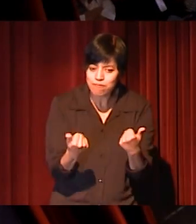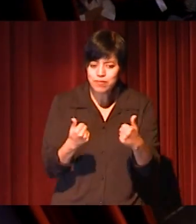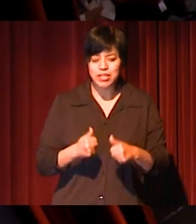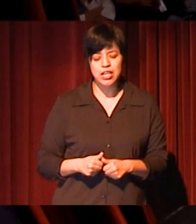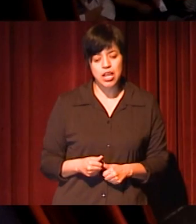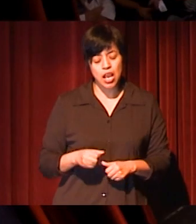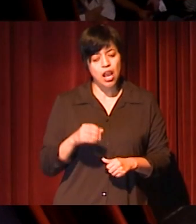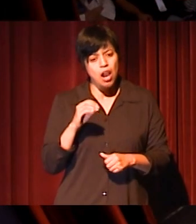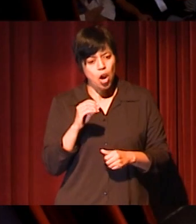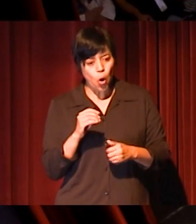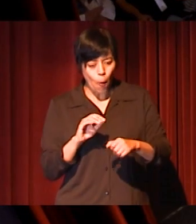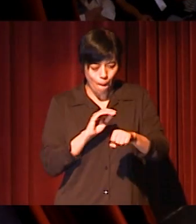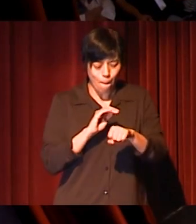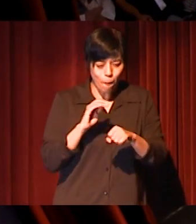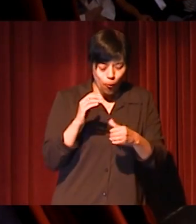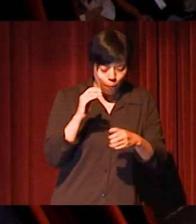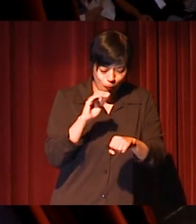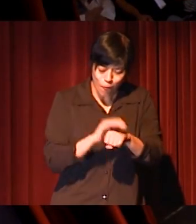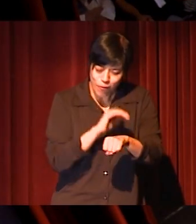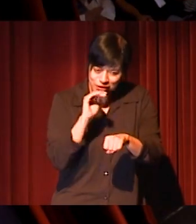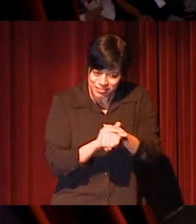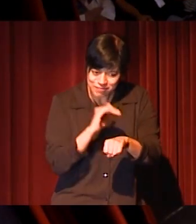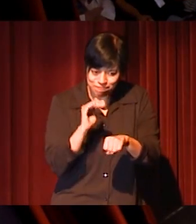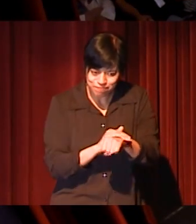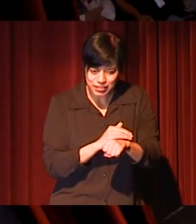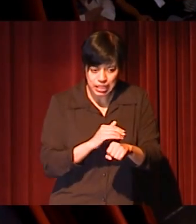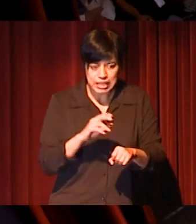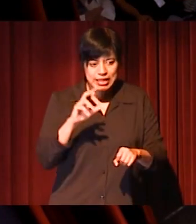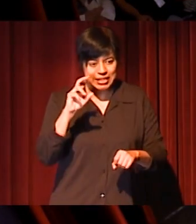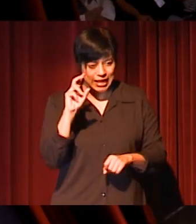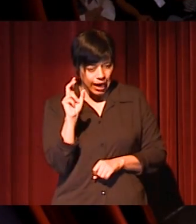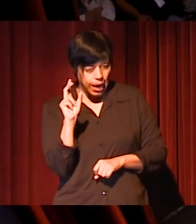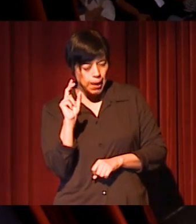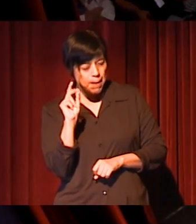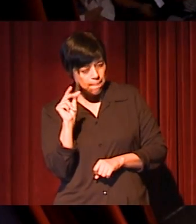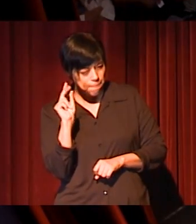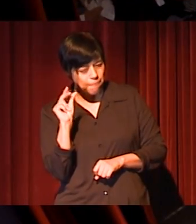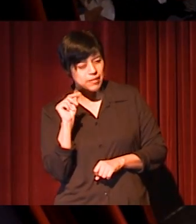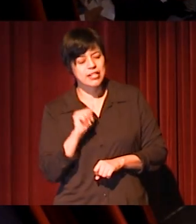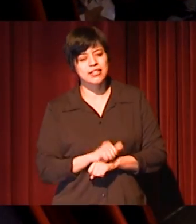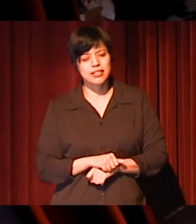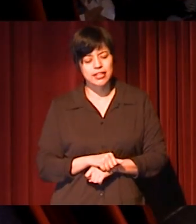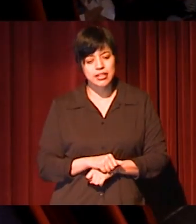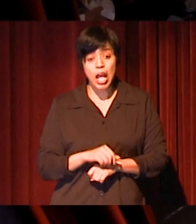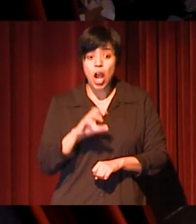O estás entregando examenes y llega el tan aclamado setenta, o para muchos, ¿por qué no?, el cien.